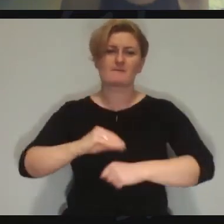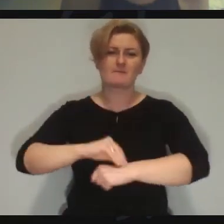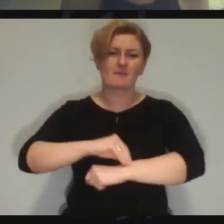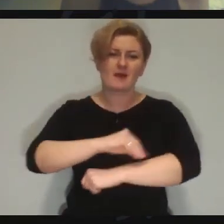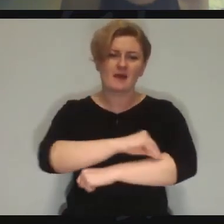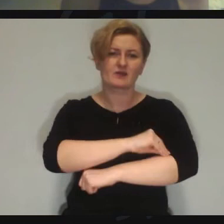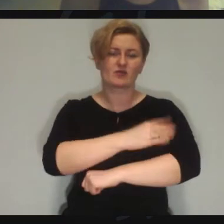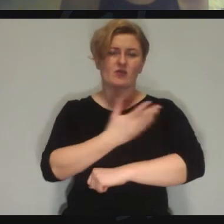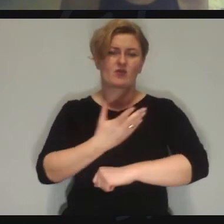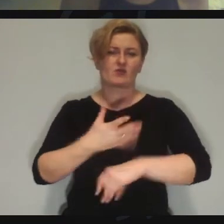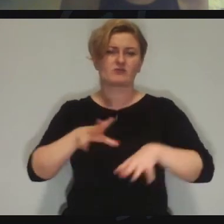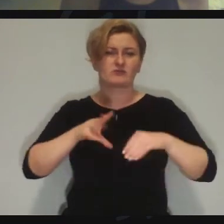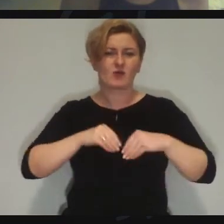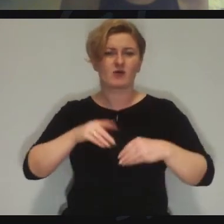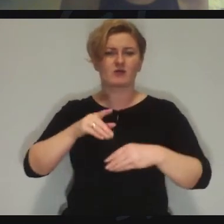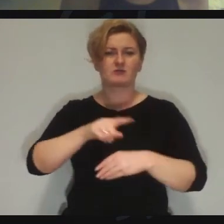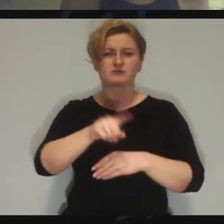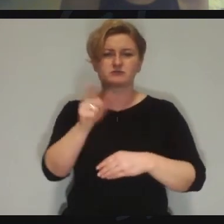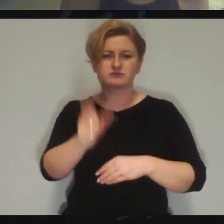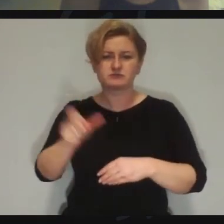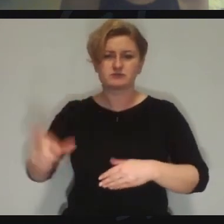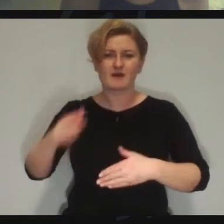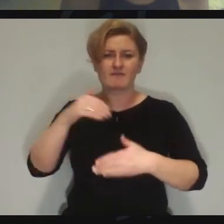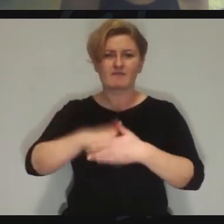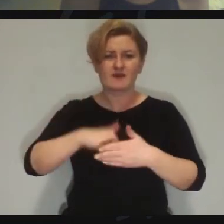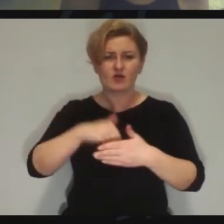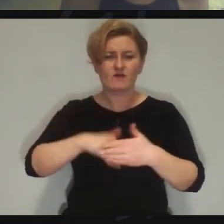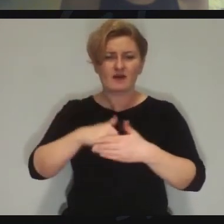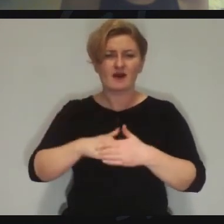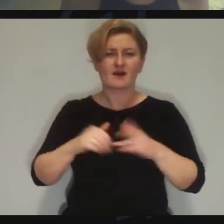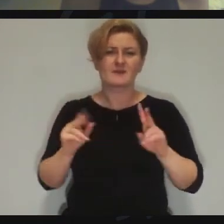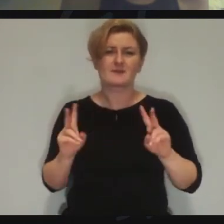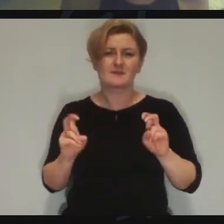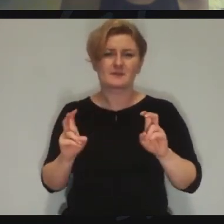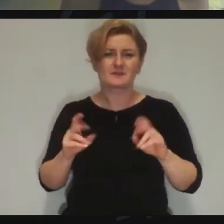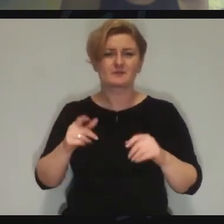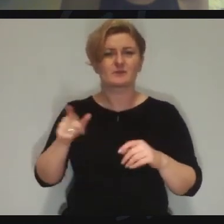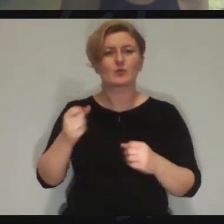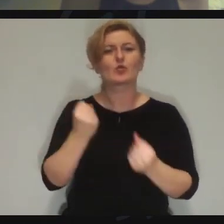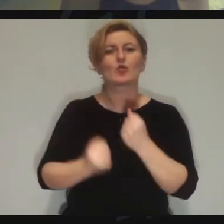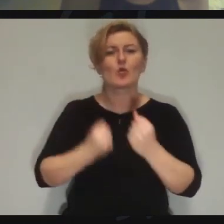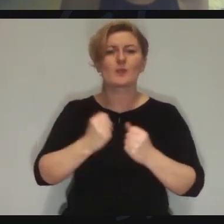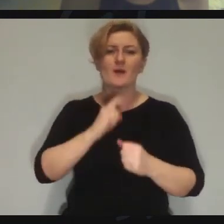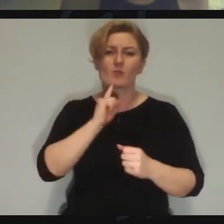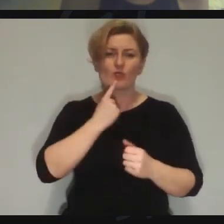które mogą tych wychowanków, tzw. trudną młodzież poprowadzić.